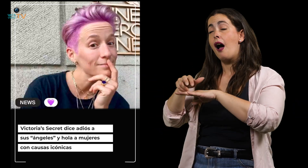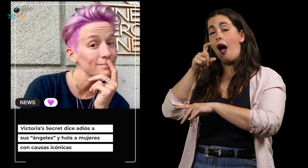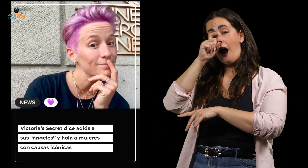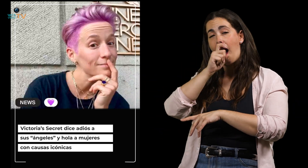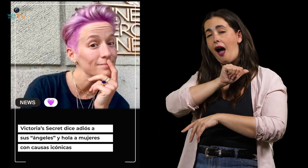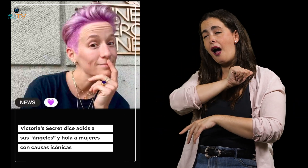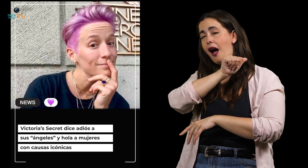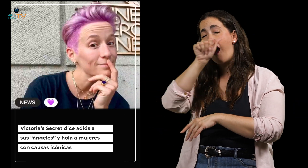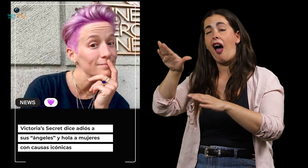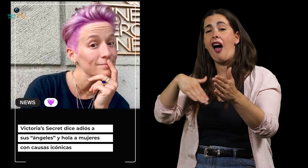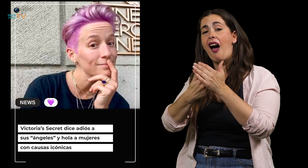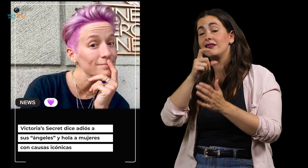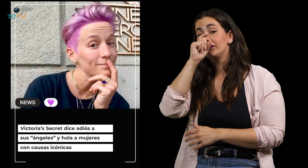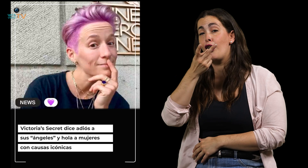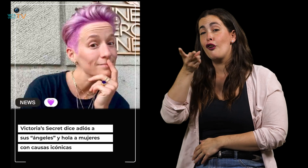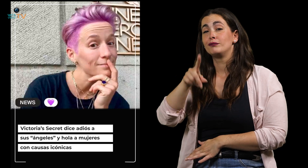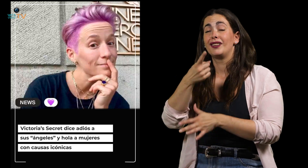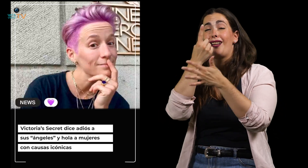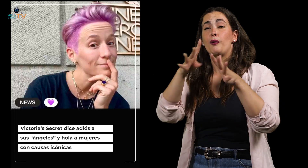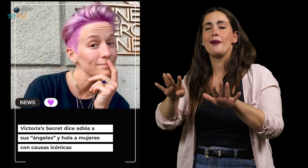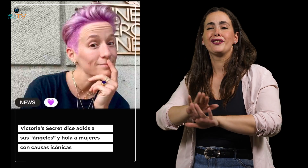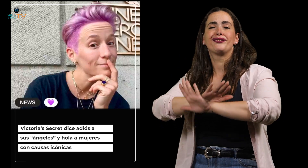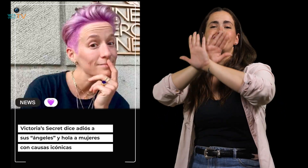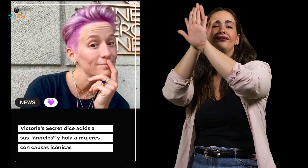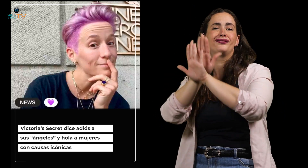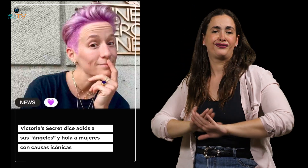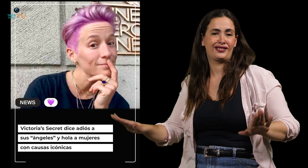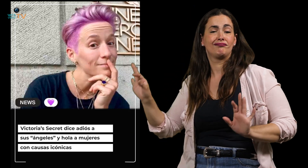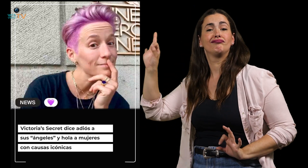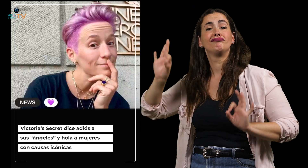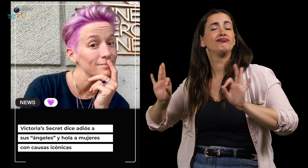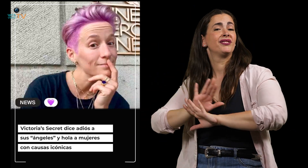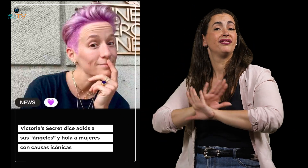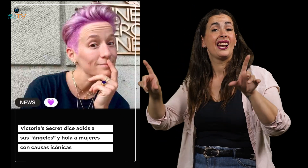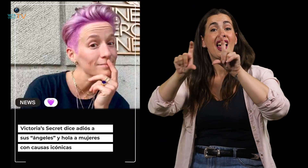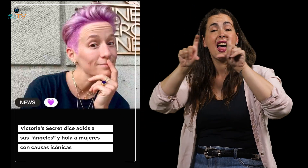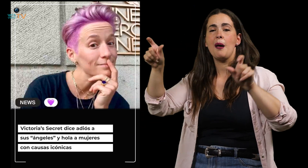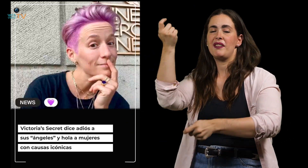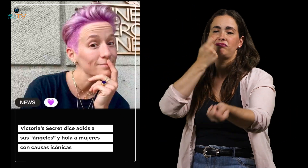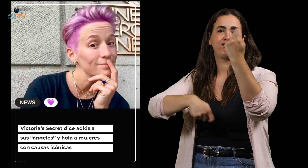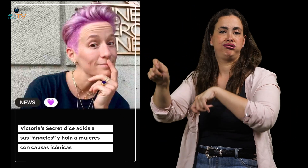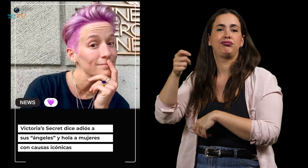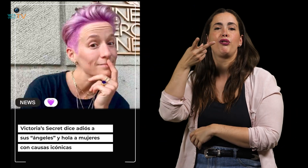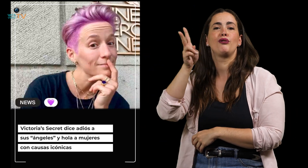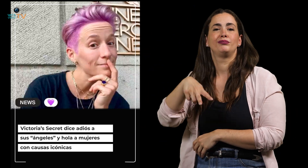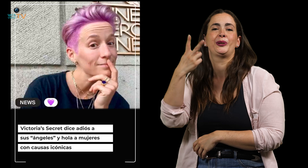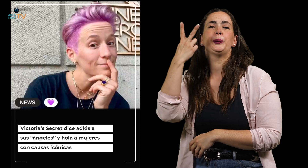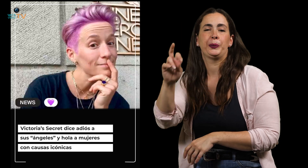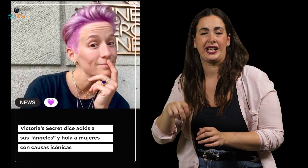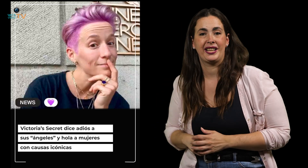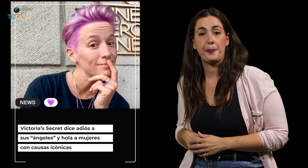El Victoria's Secret Fashion Show terminó en 2019 y la empresa fue vendida en 2020.